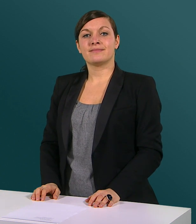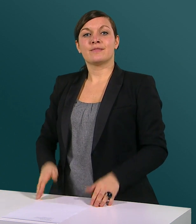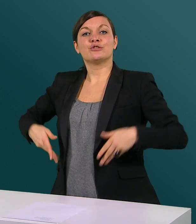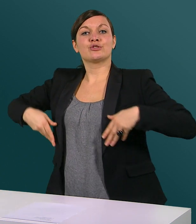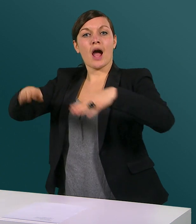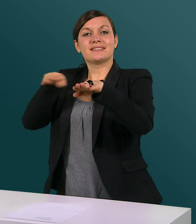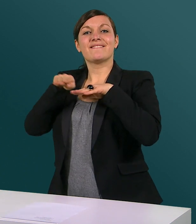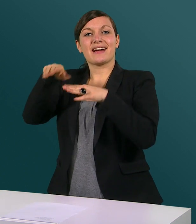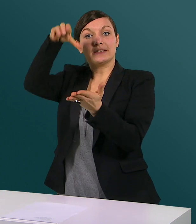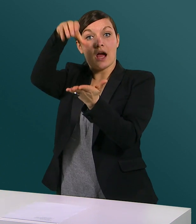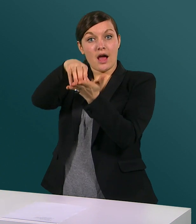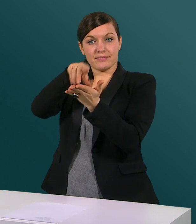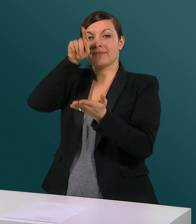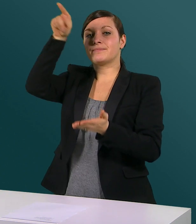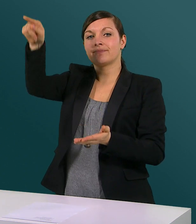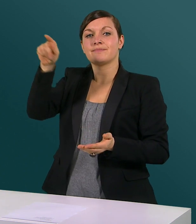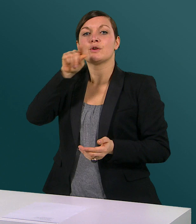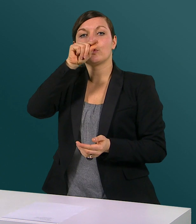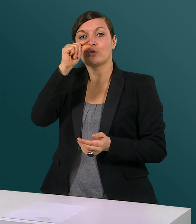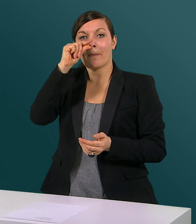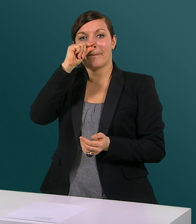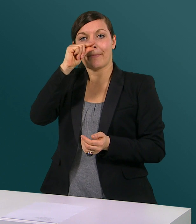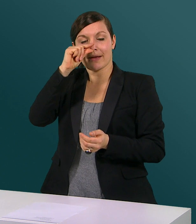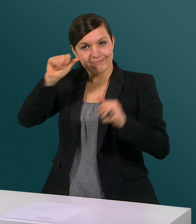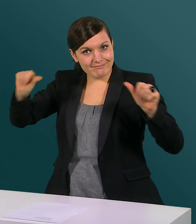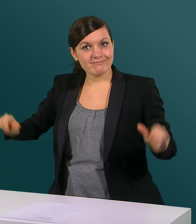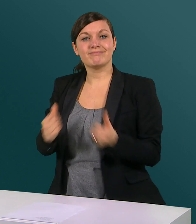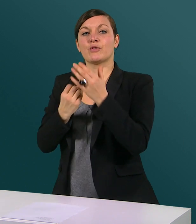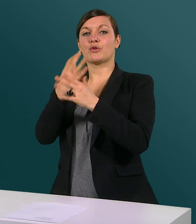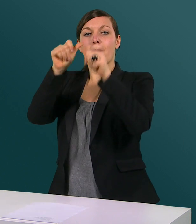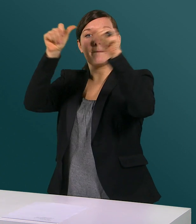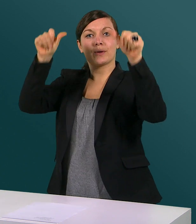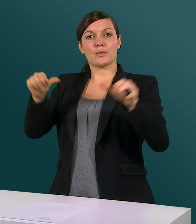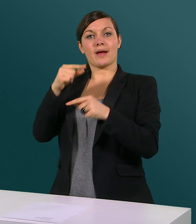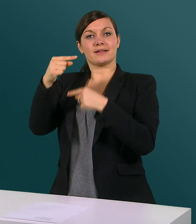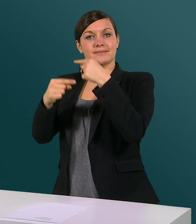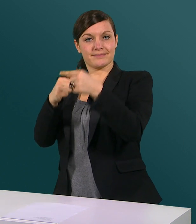Das Strassenverkehrsamt in Dubai hat ein neues Projekt gestartet